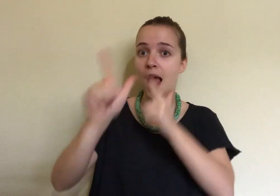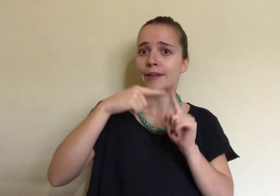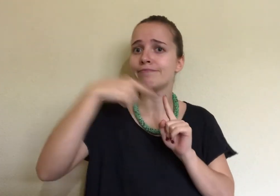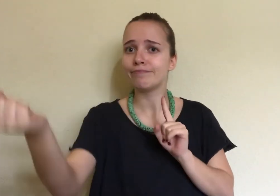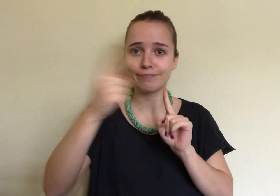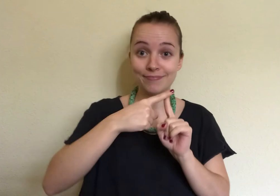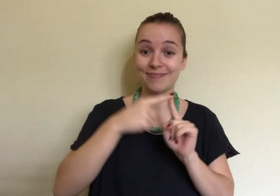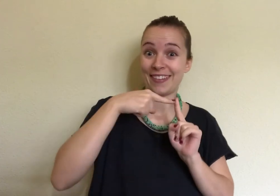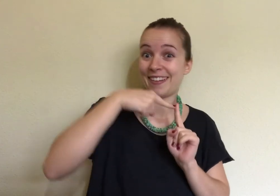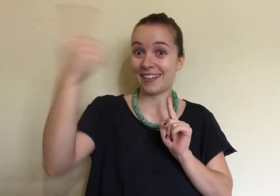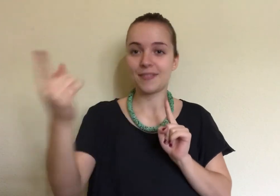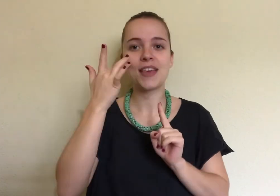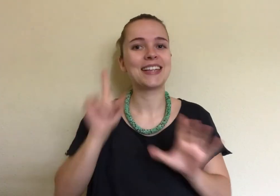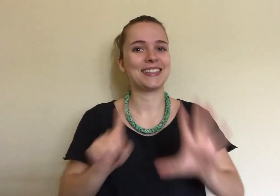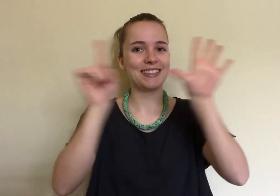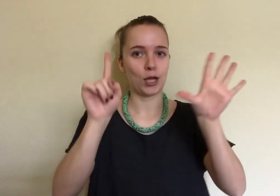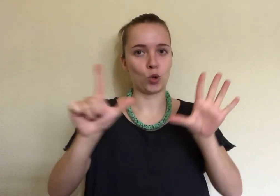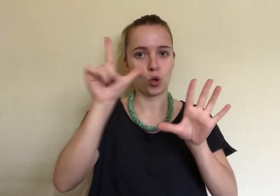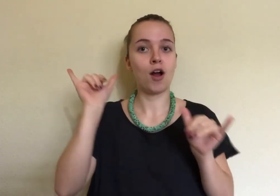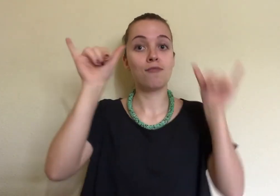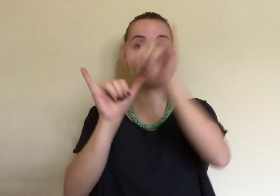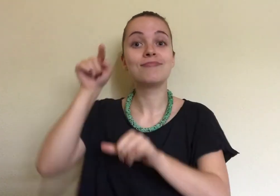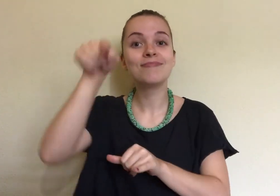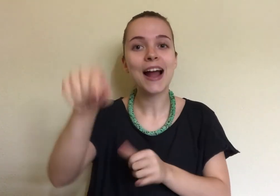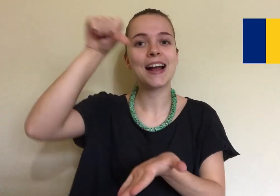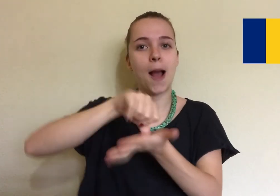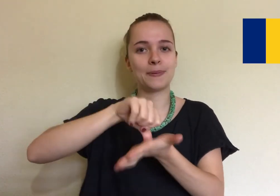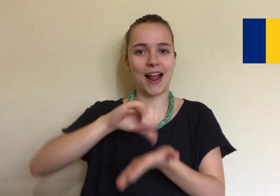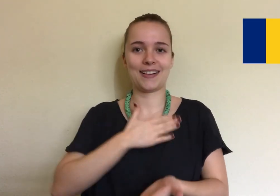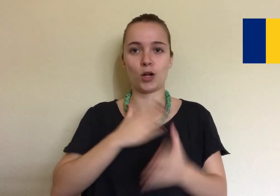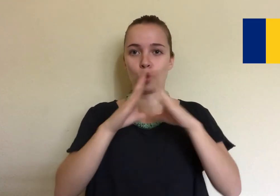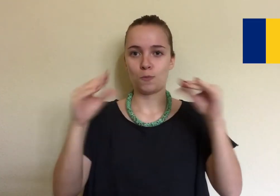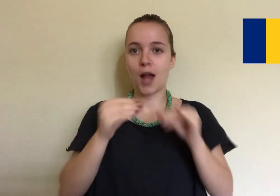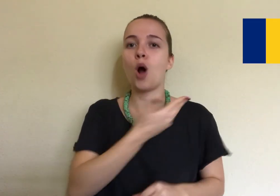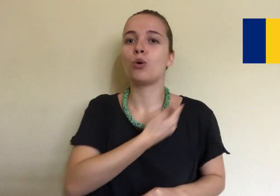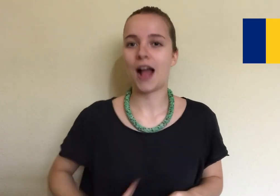el viaje de ida será el 6 de julio, a la capital de Rumanía, Bucarest.